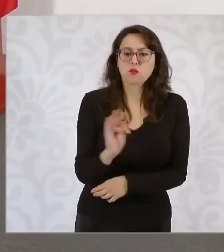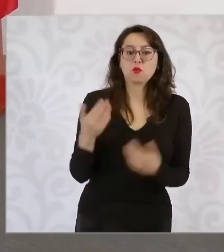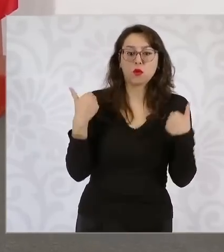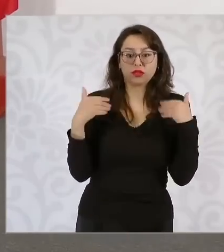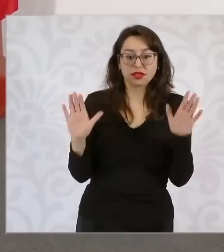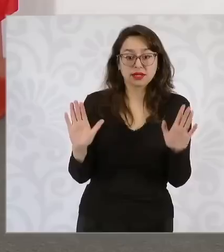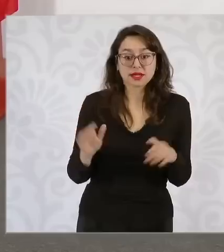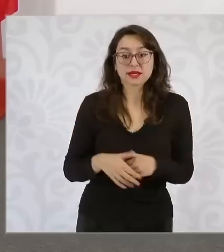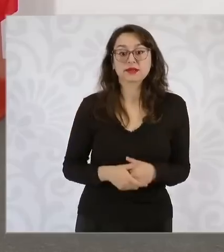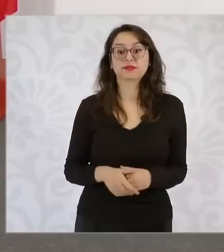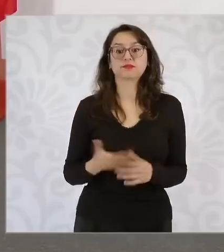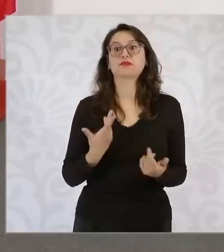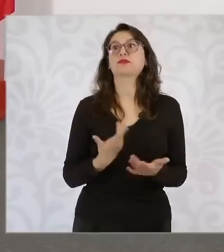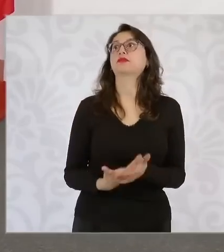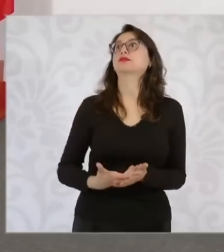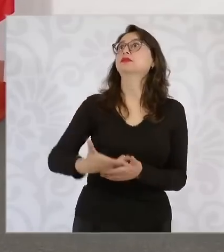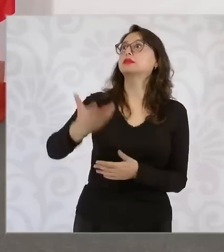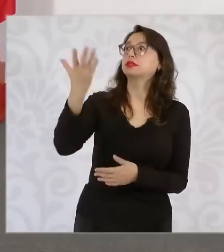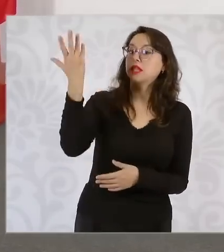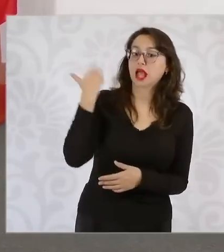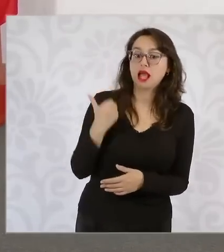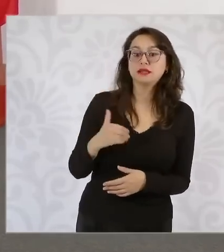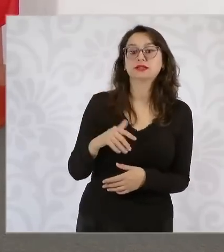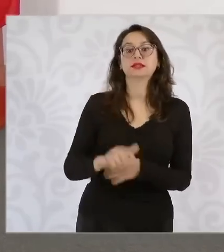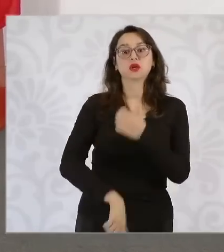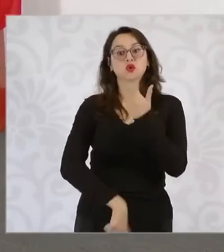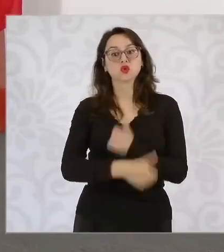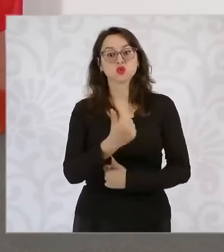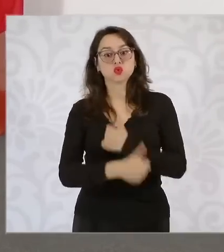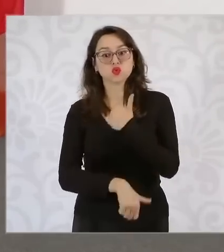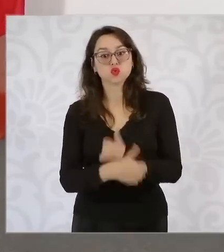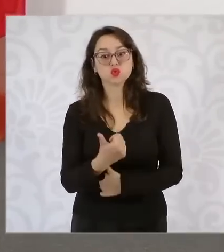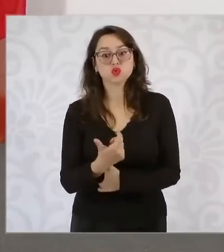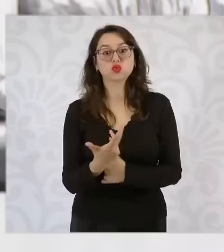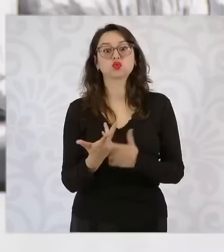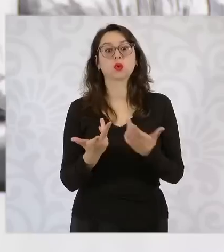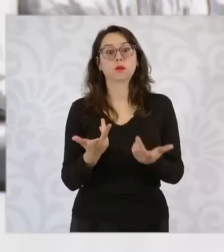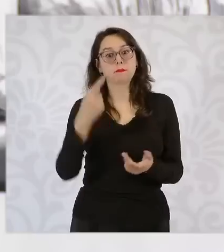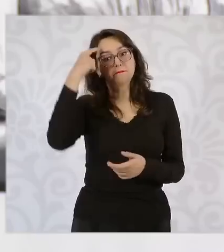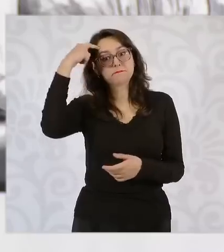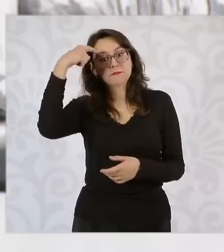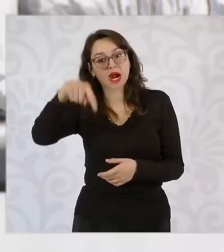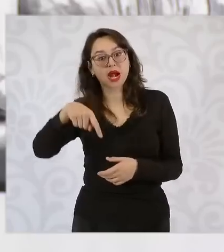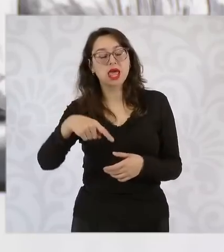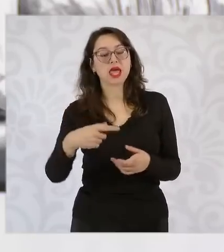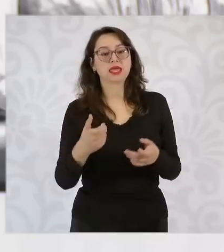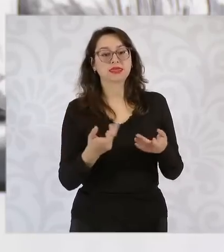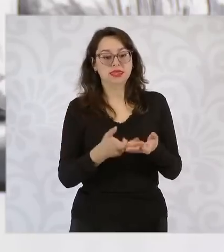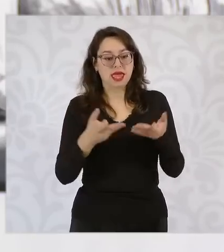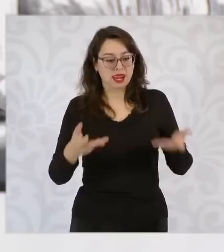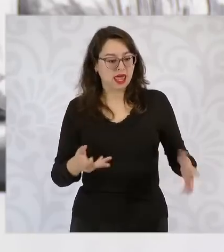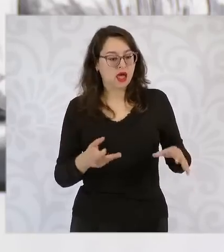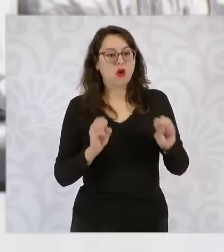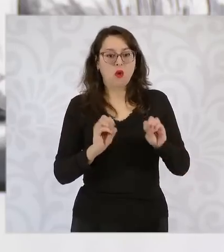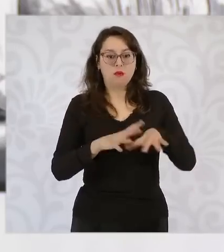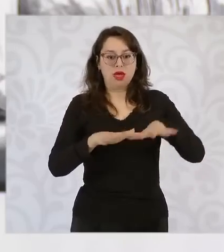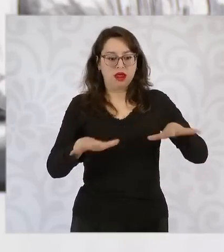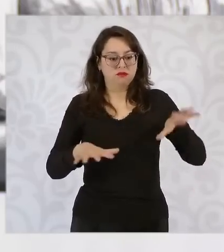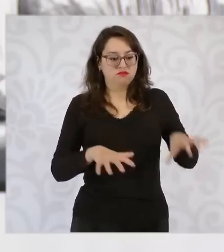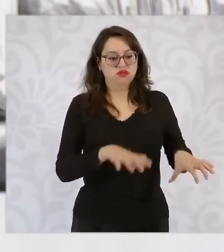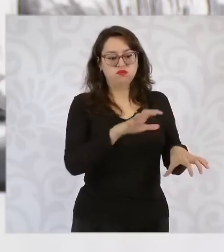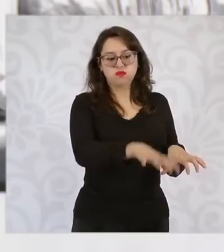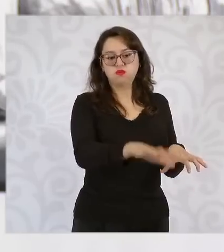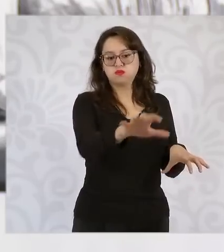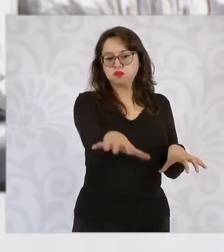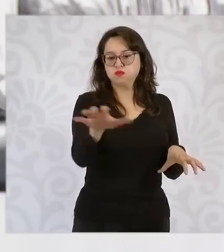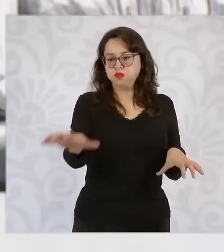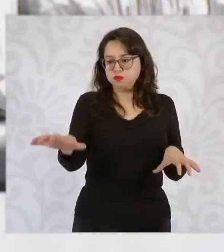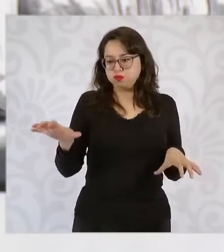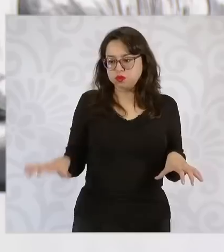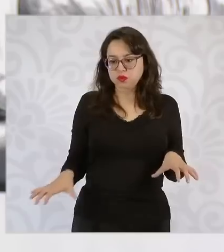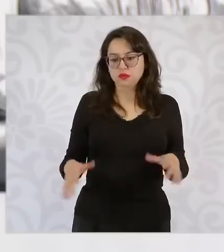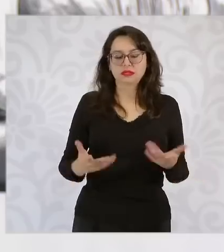digamos concursos para licitar bloques y secretaría de energía definía a quién le